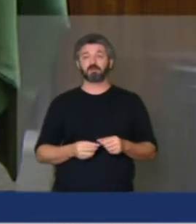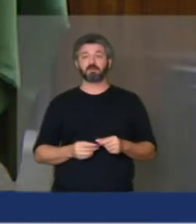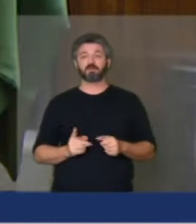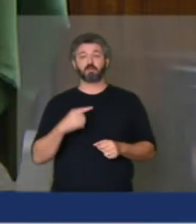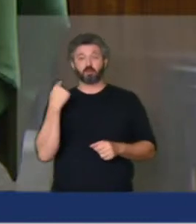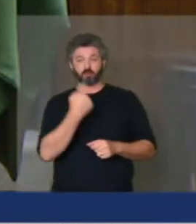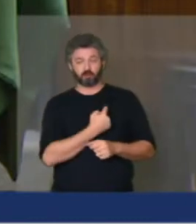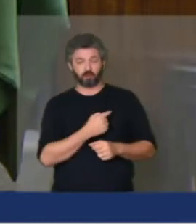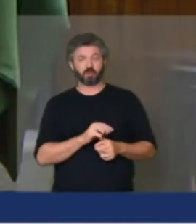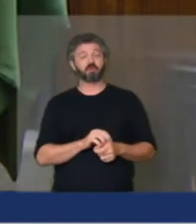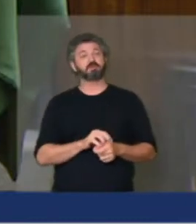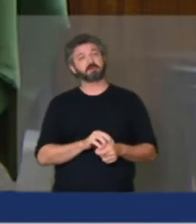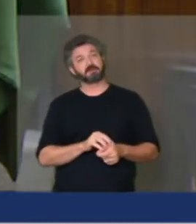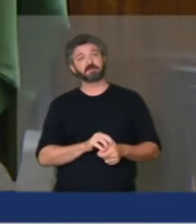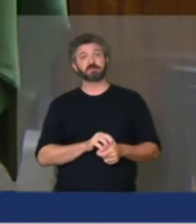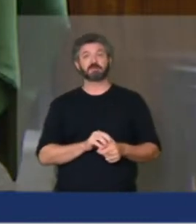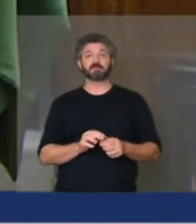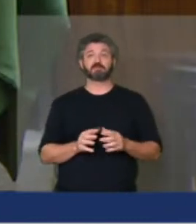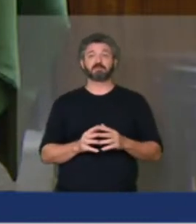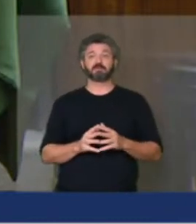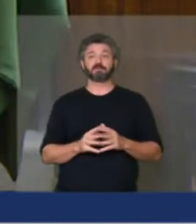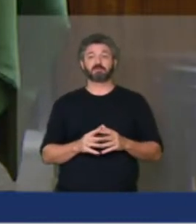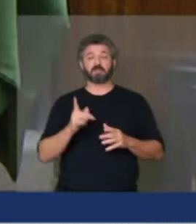CONVOCAÇÃO... NÓS DUAS DUAS AÇÕES DIRETAS DO MINISTRO PAULO GUEDES, INTERCEDENDO NISSO QUE FOI DITO AGORA PELA